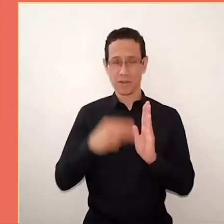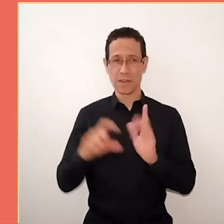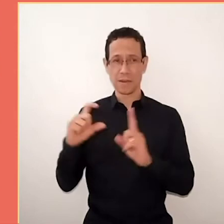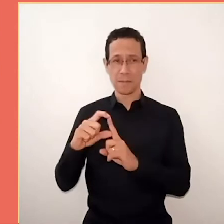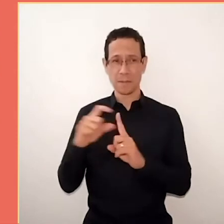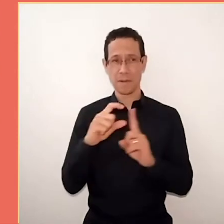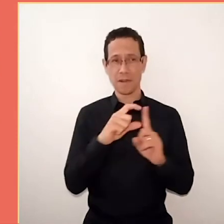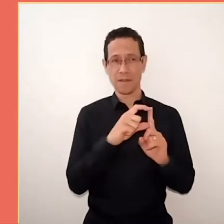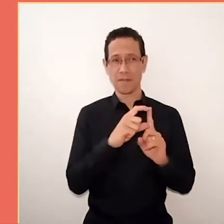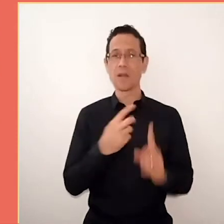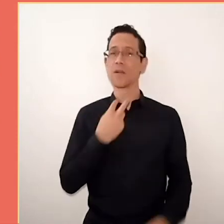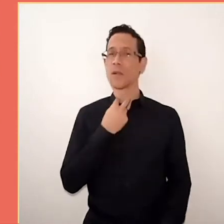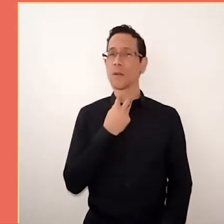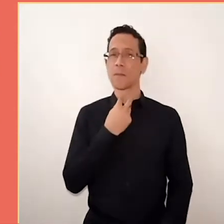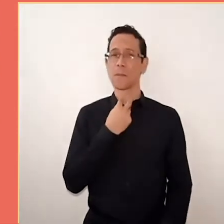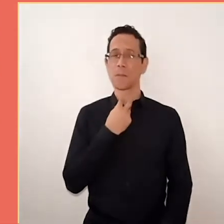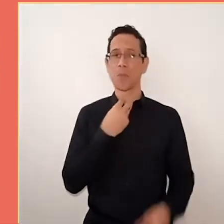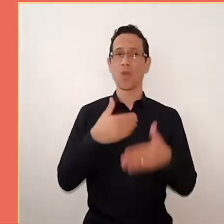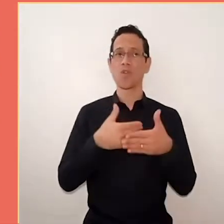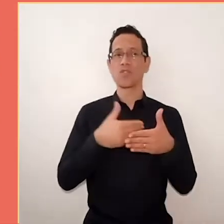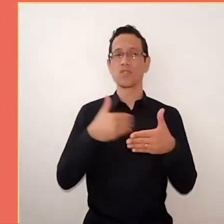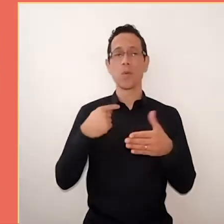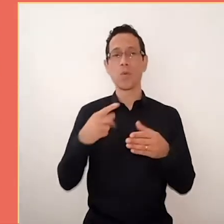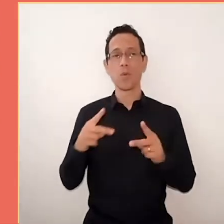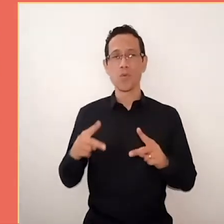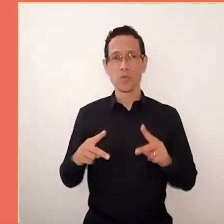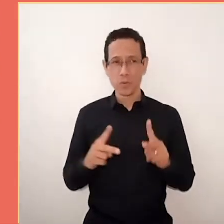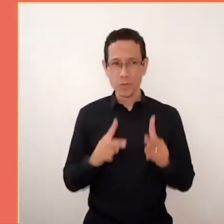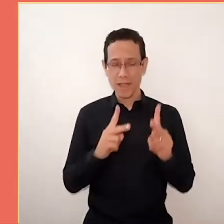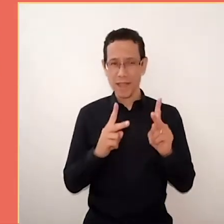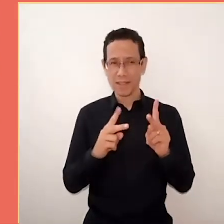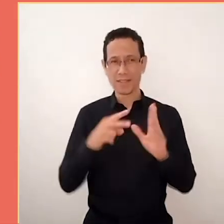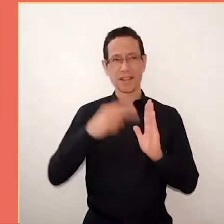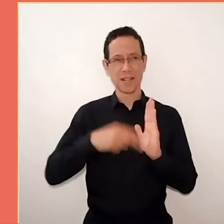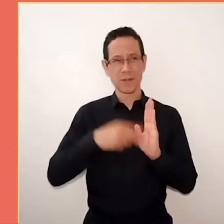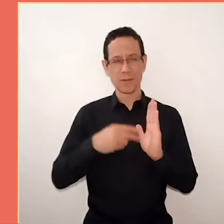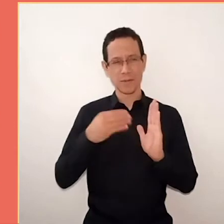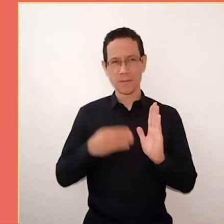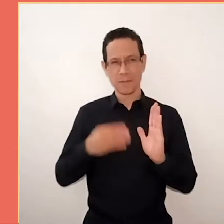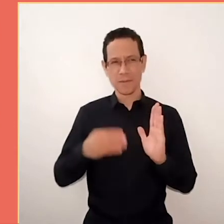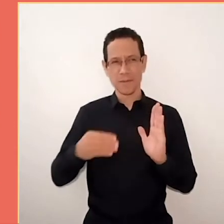não possa prescindir da continuidade da leitura daquele. Ou seja, da leitura do mundo.